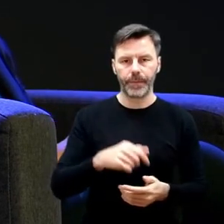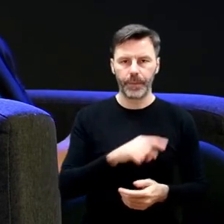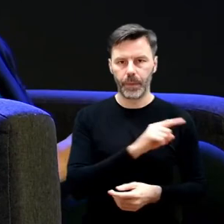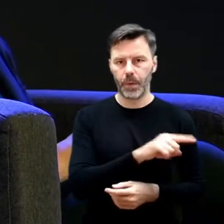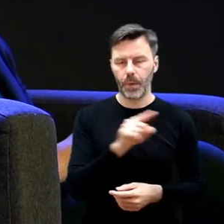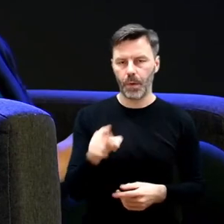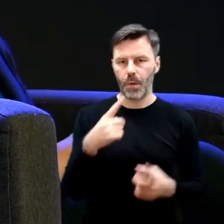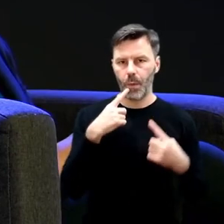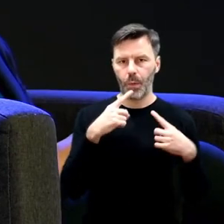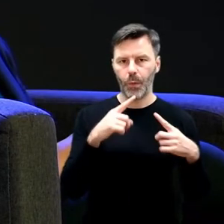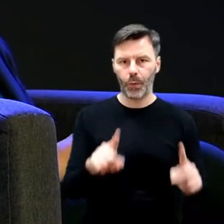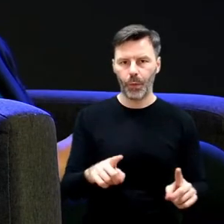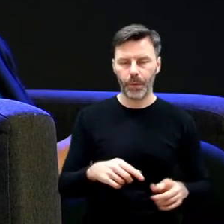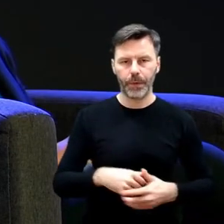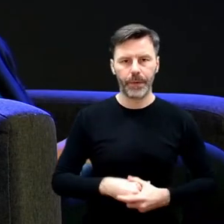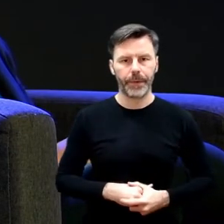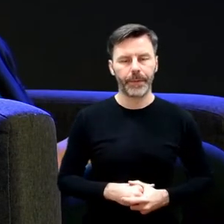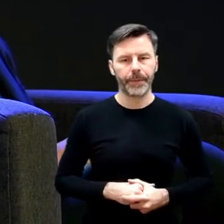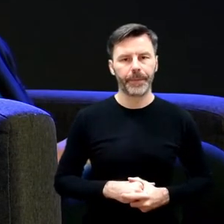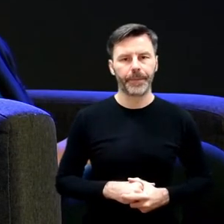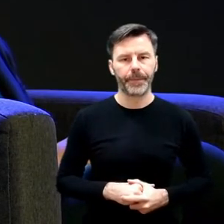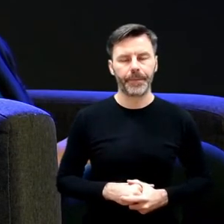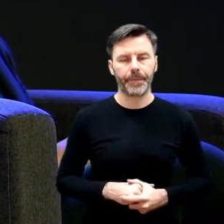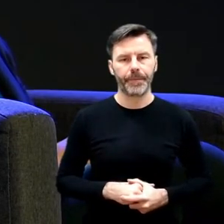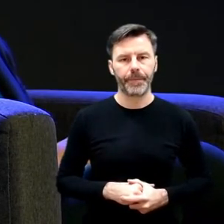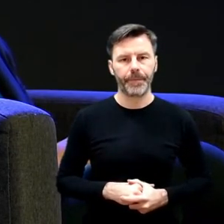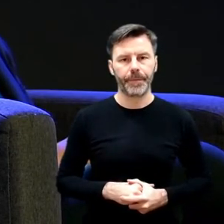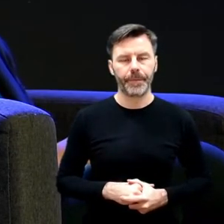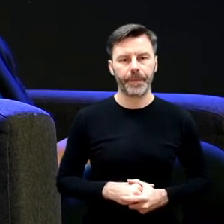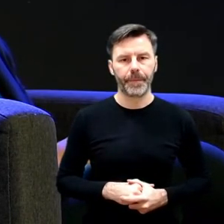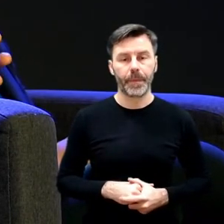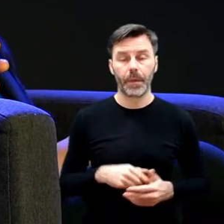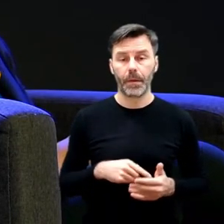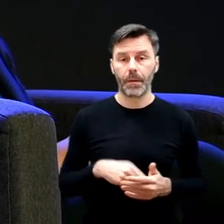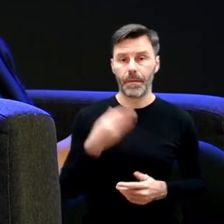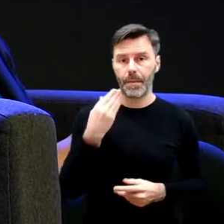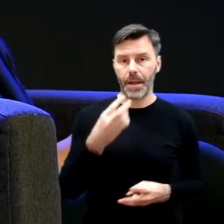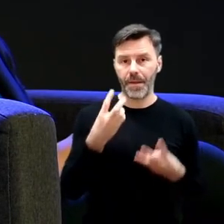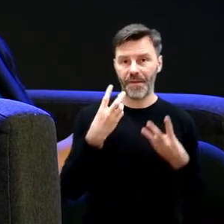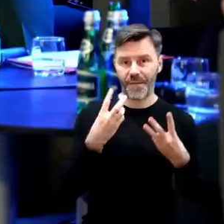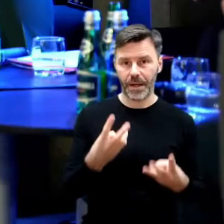ale to jest bardzo ważne, bo to nie jest to jedyne wsparcie, które on udziela,